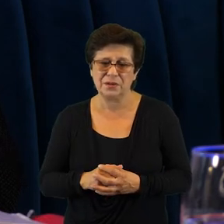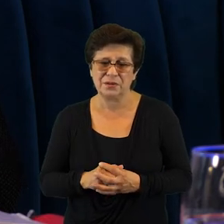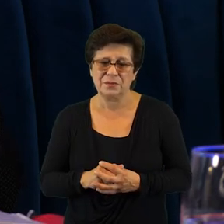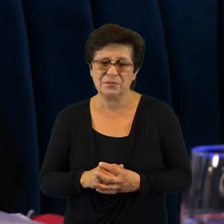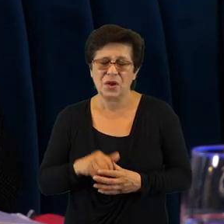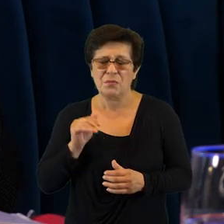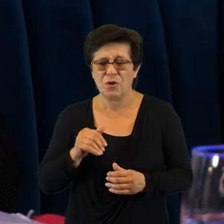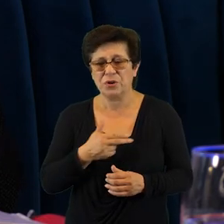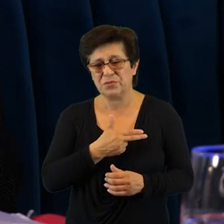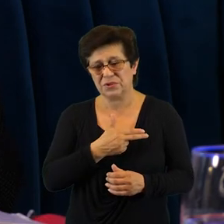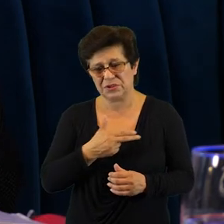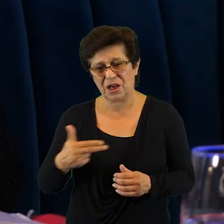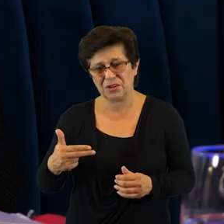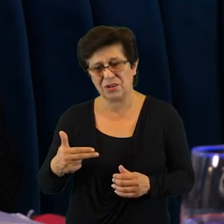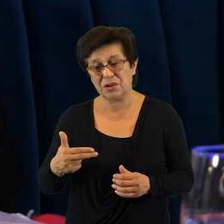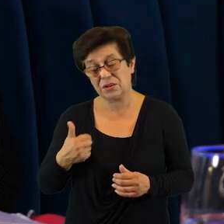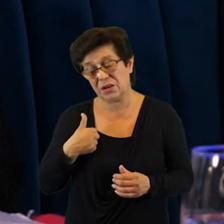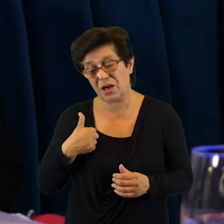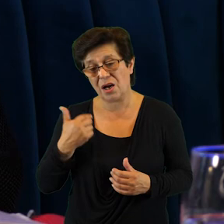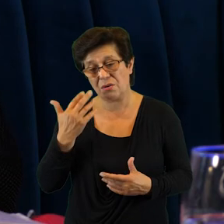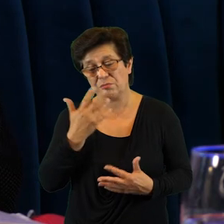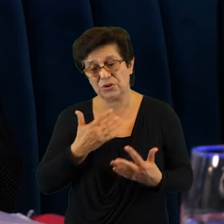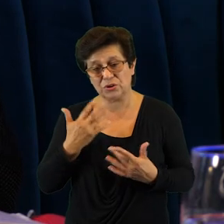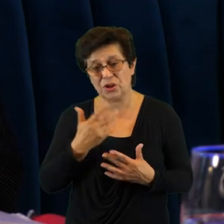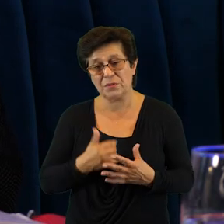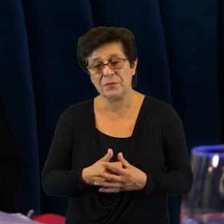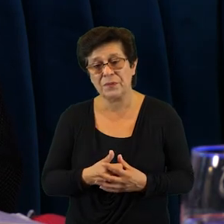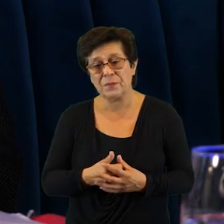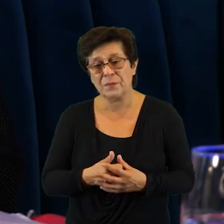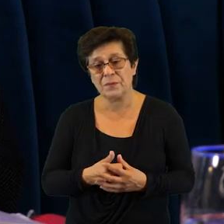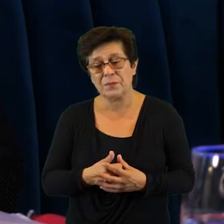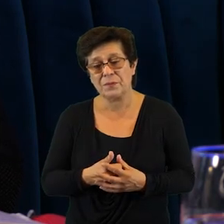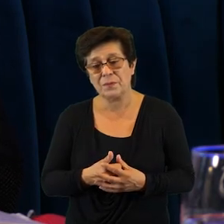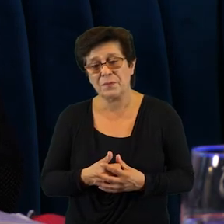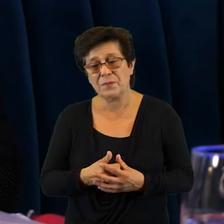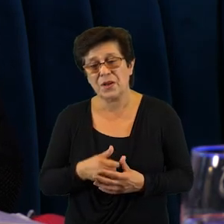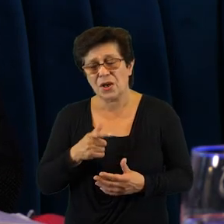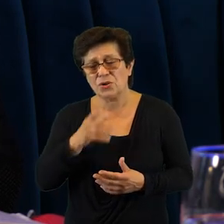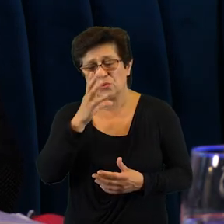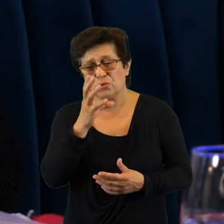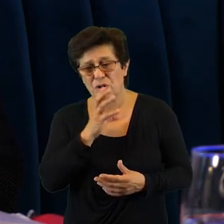to według mnie nie jest to możliwe. Antoni Słonimski oczywiście był człowiekiem,